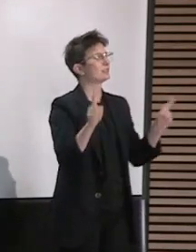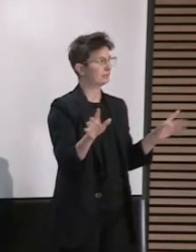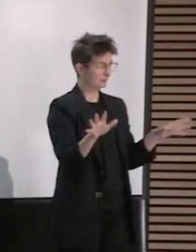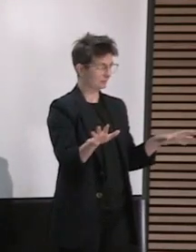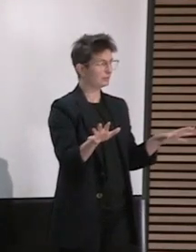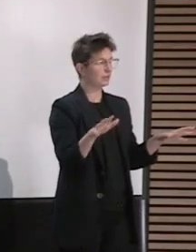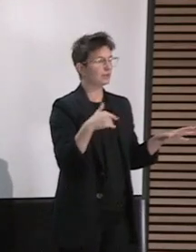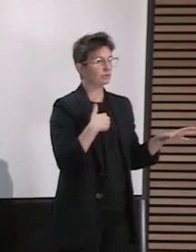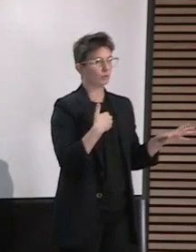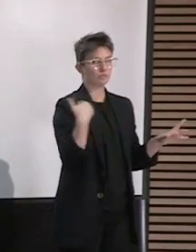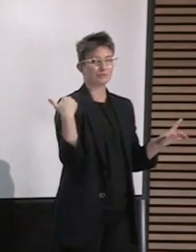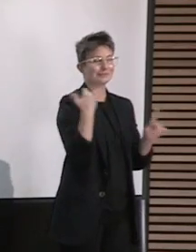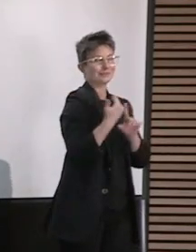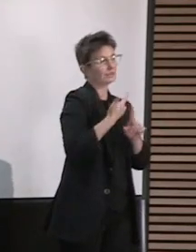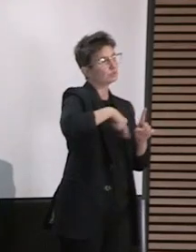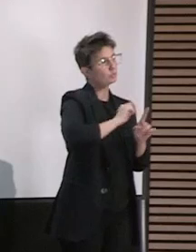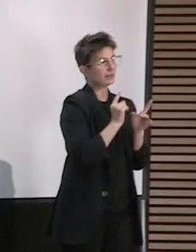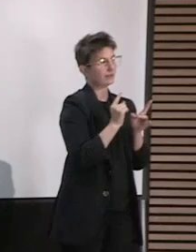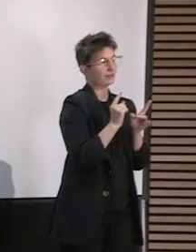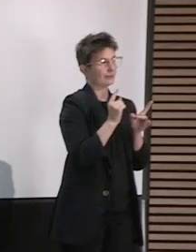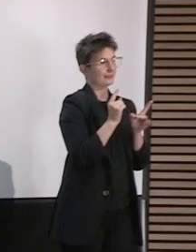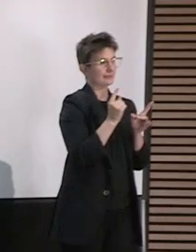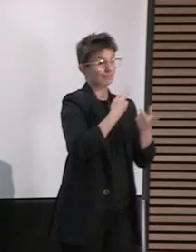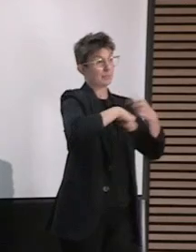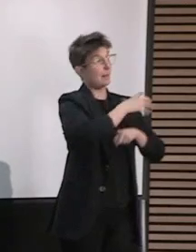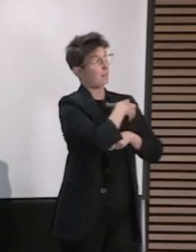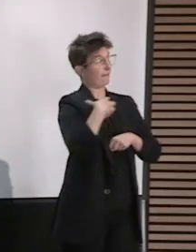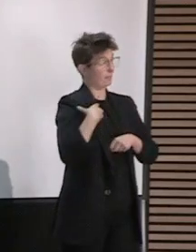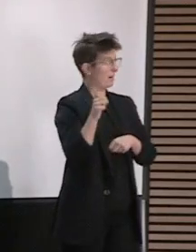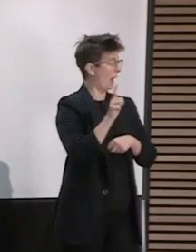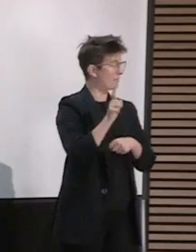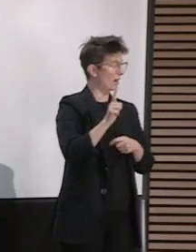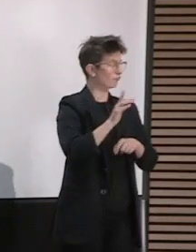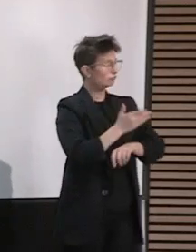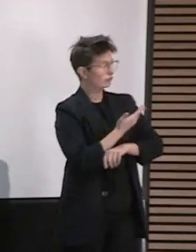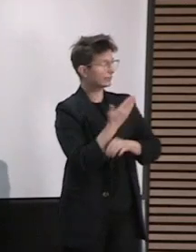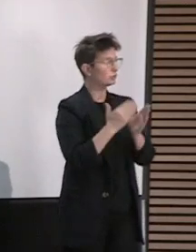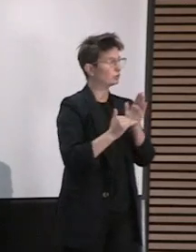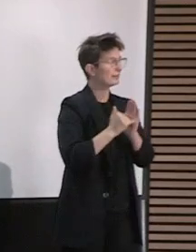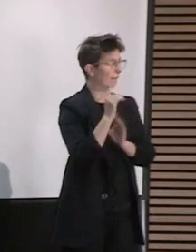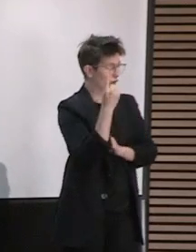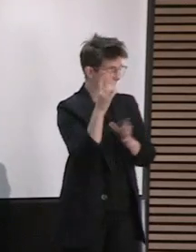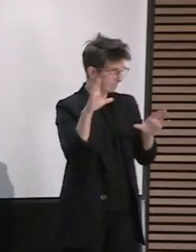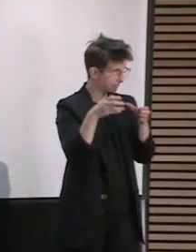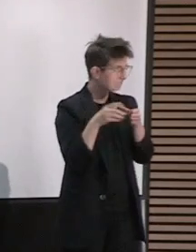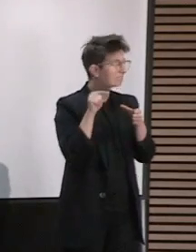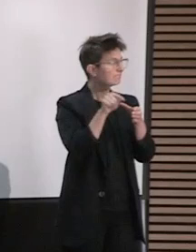tena mea mai i te mea he maarama he hiahia ki te tautoko